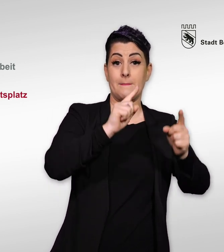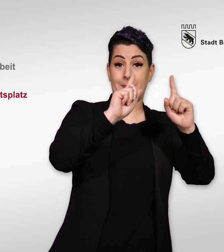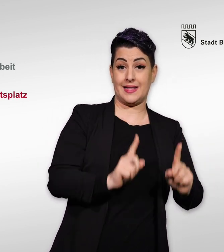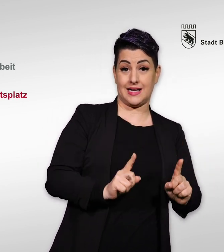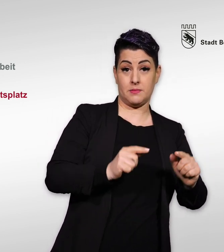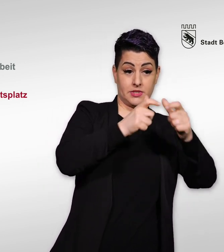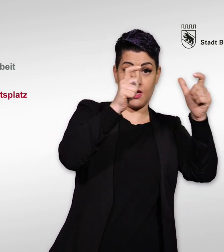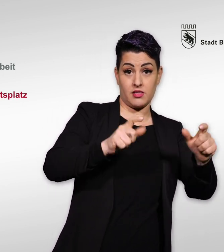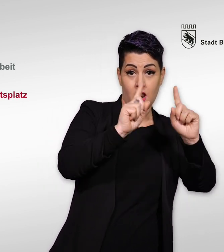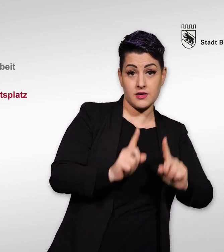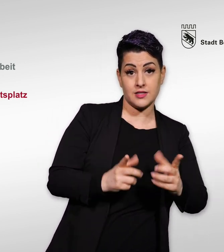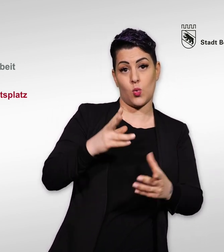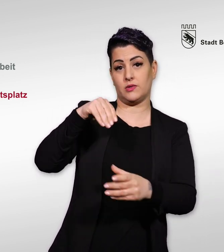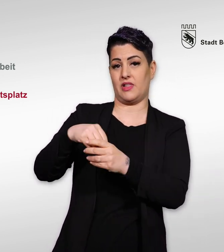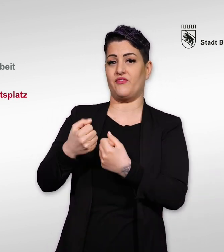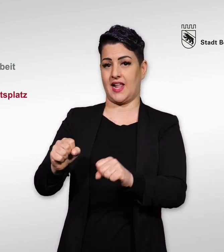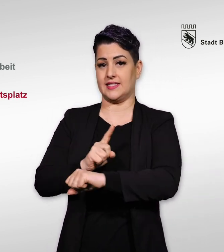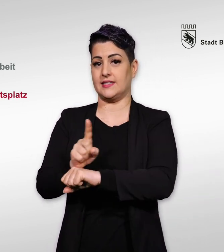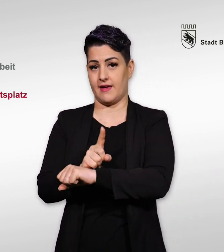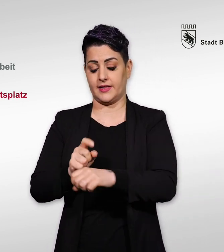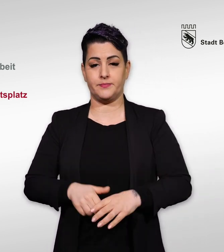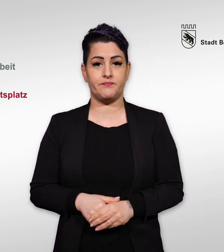bei Betriebsanlässen oder in der Freizeit ereignen.